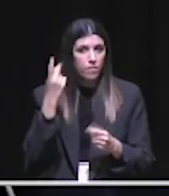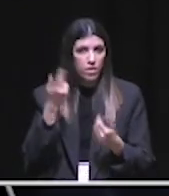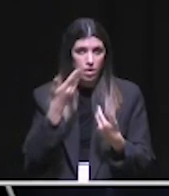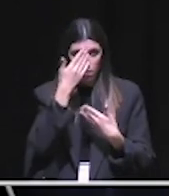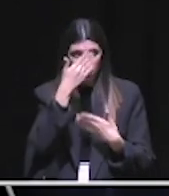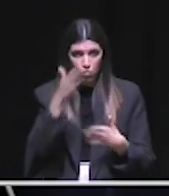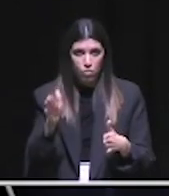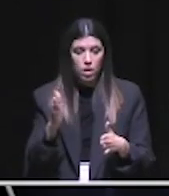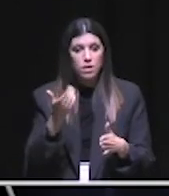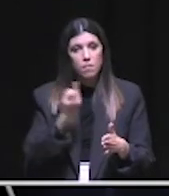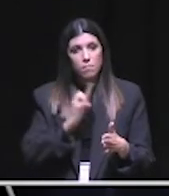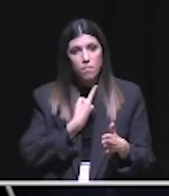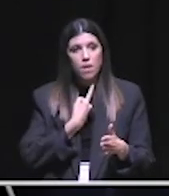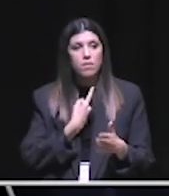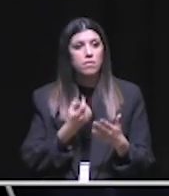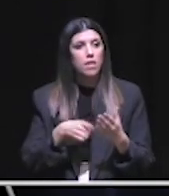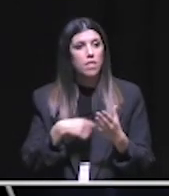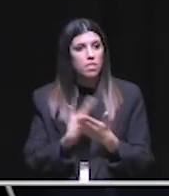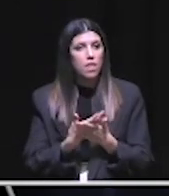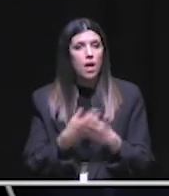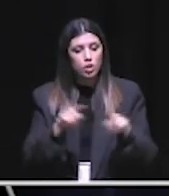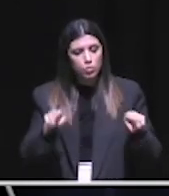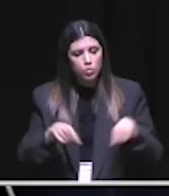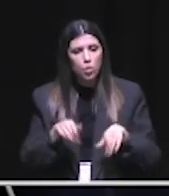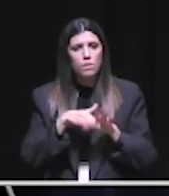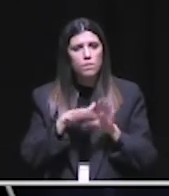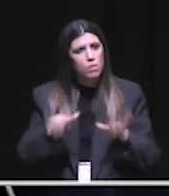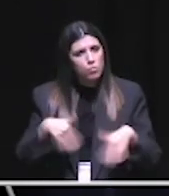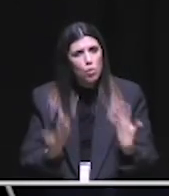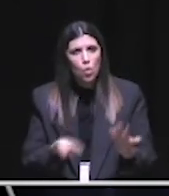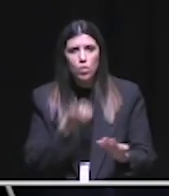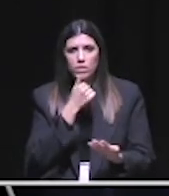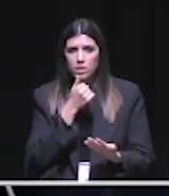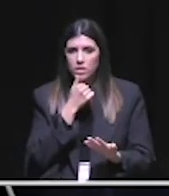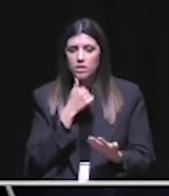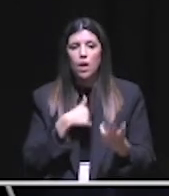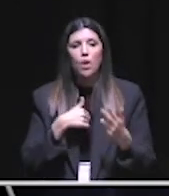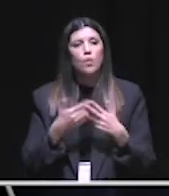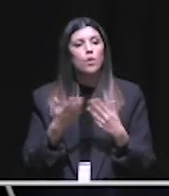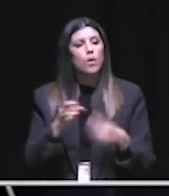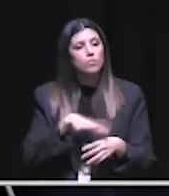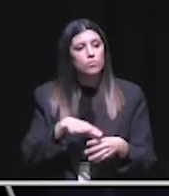e que devem criar mais espaços para as pessoas participarem nas decisões e na construção dos locais onde vivem,